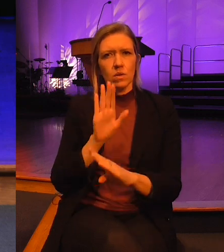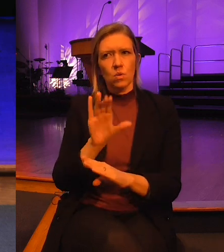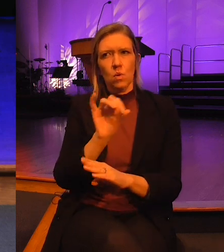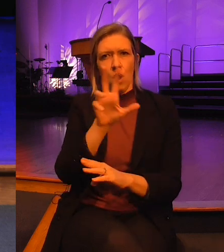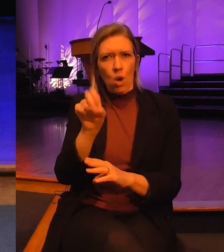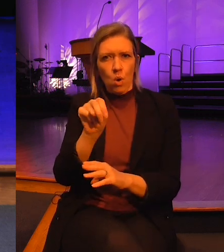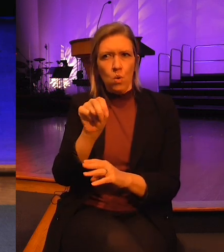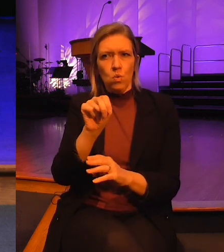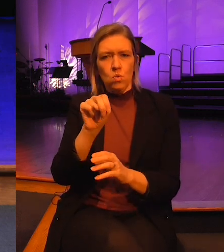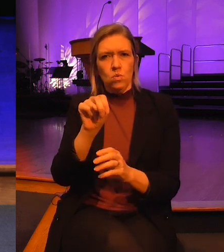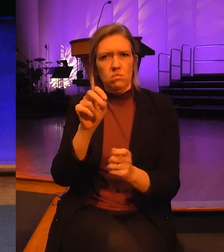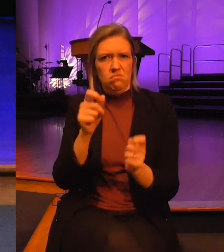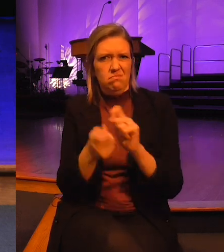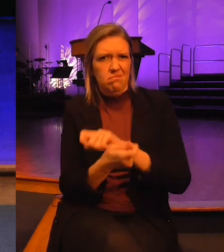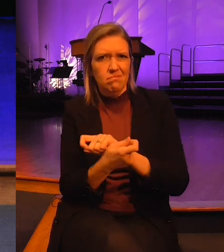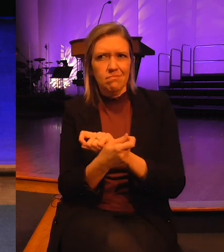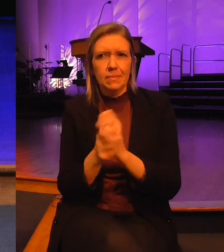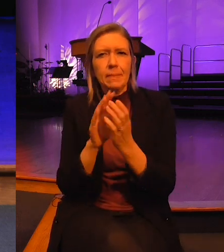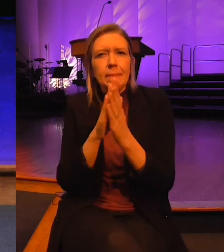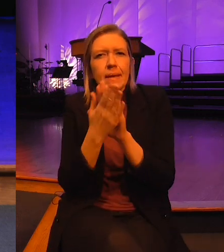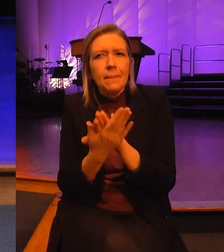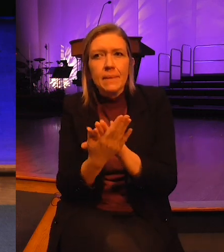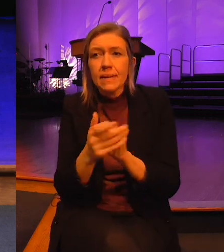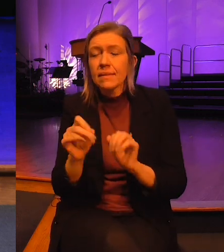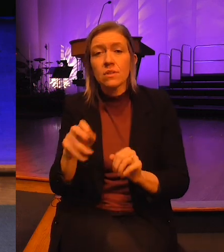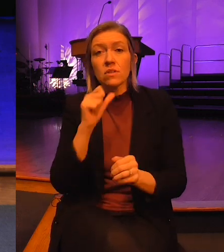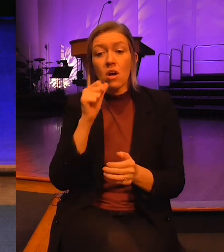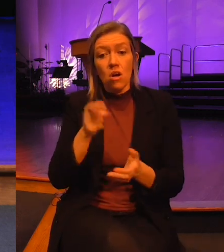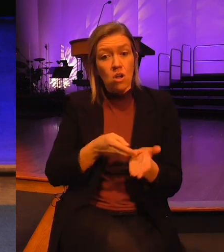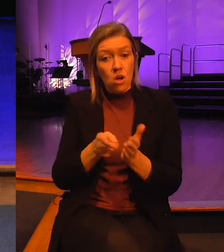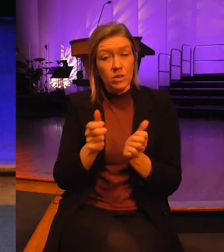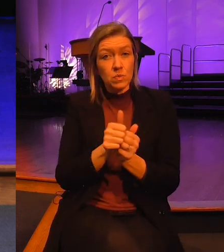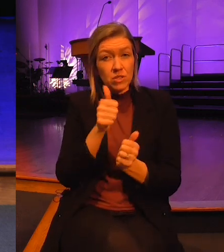a ser honesto contigo mismo,